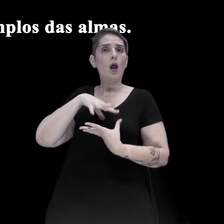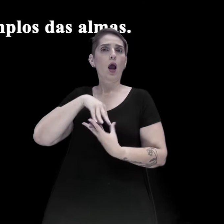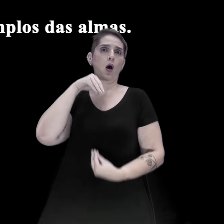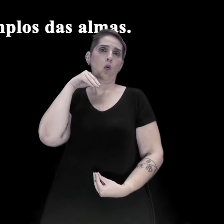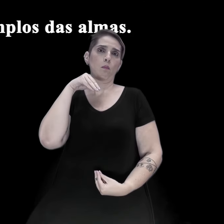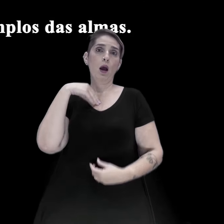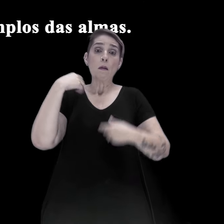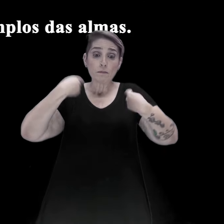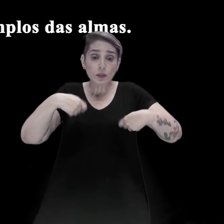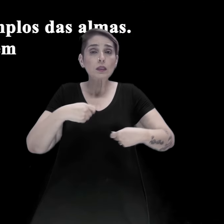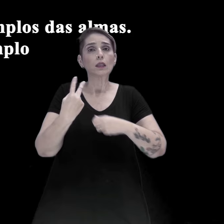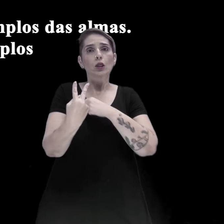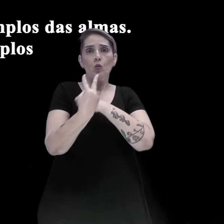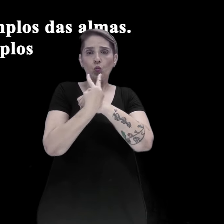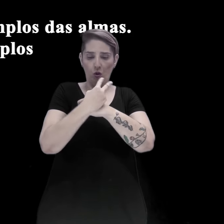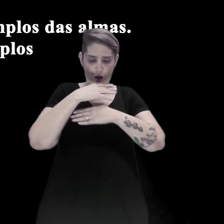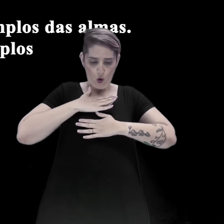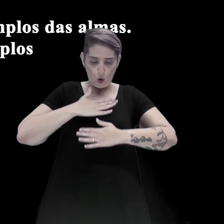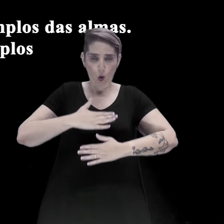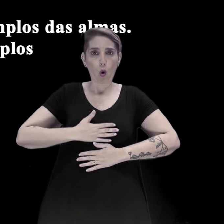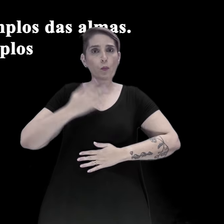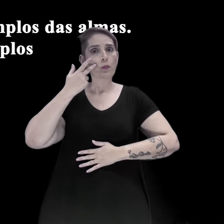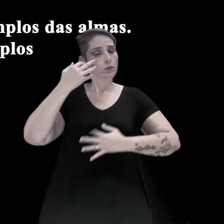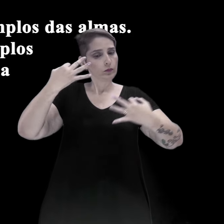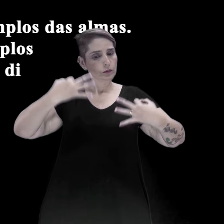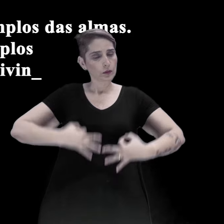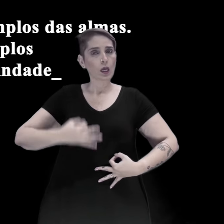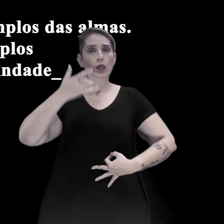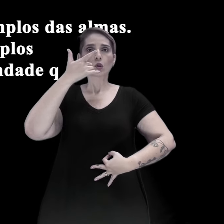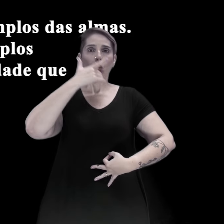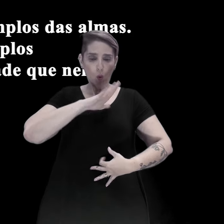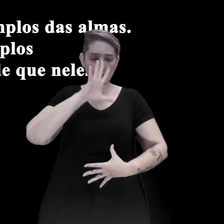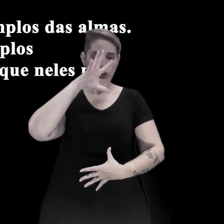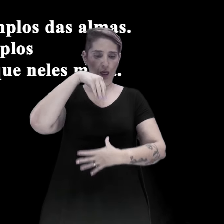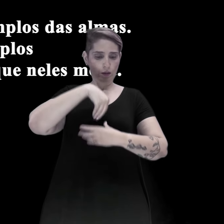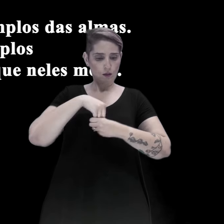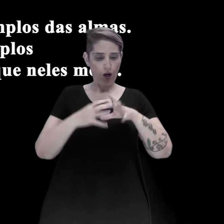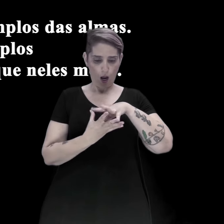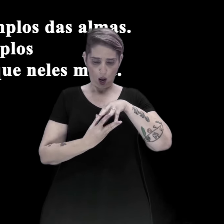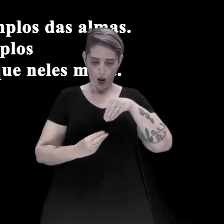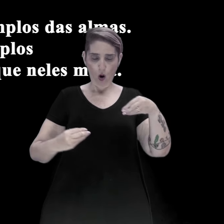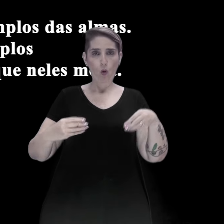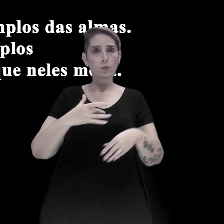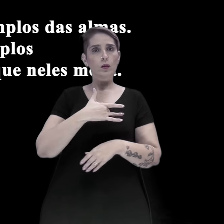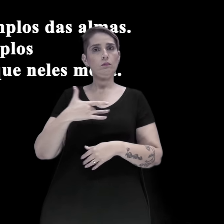Devemos cuidar desses templos para que sejam dignos da divindade que neles mora.